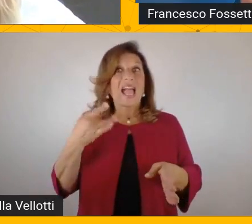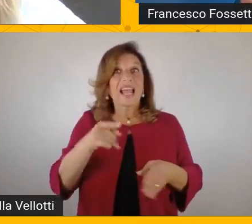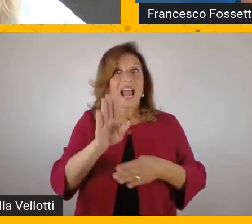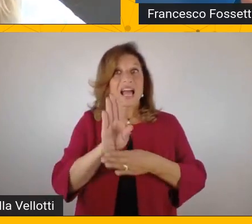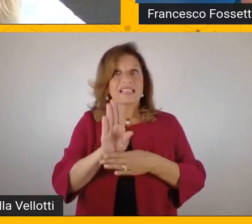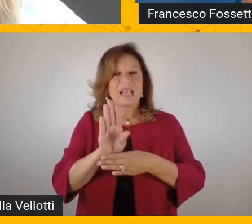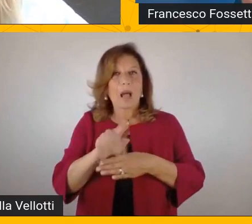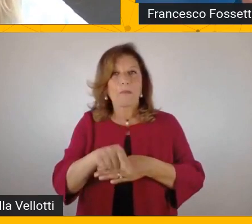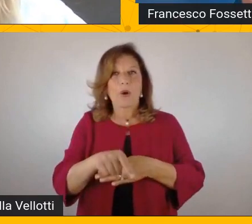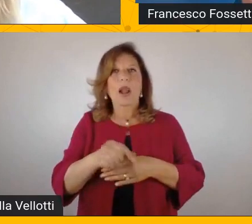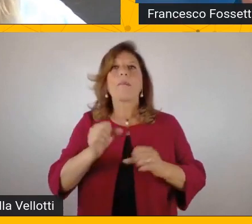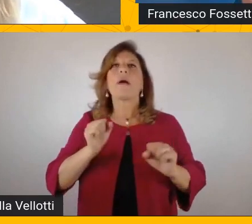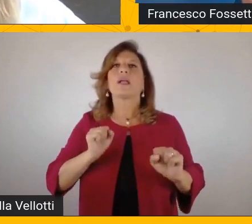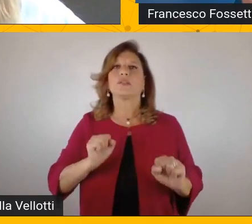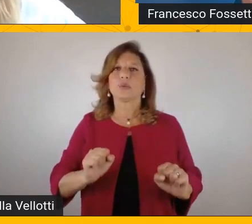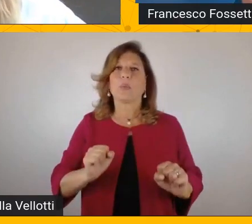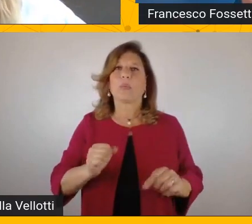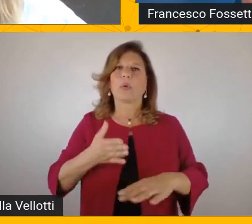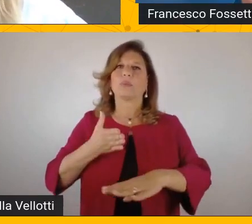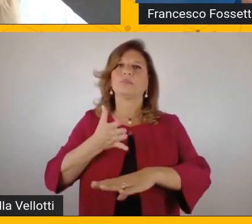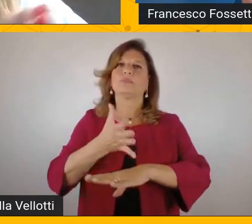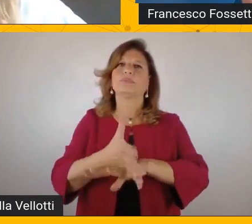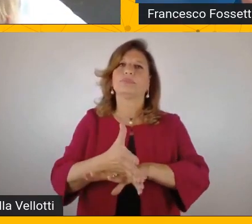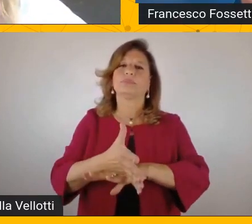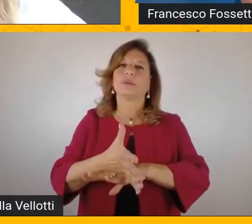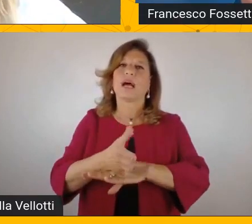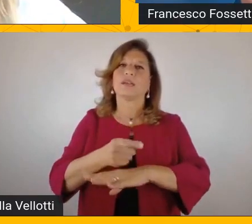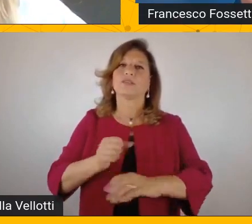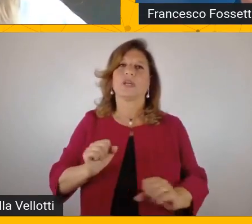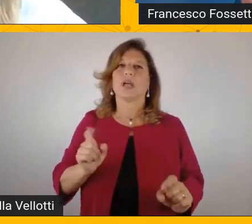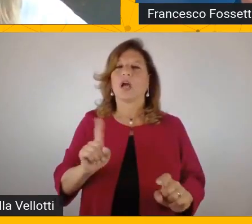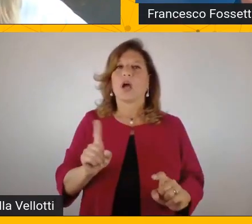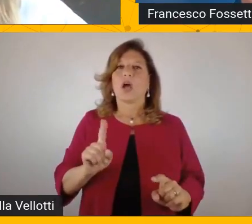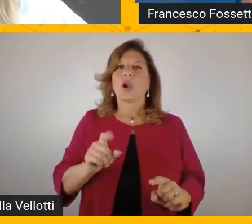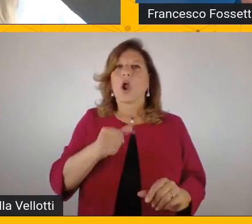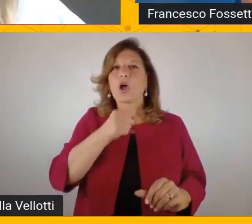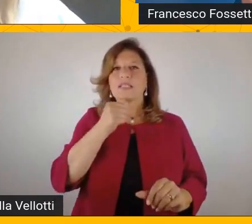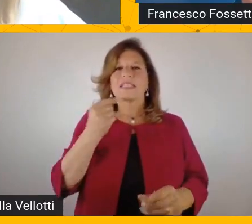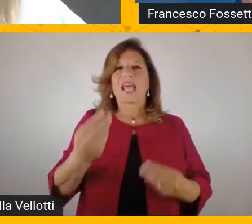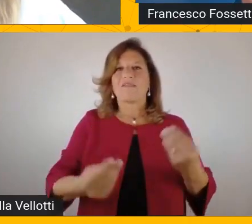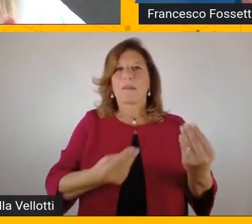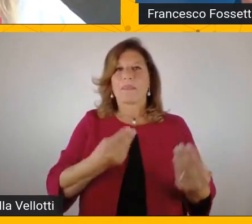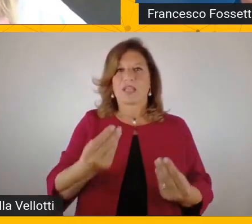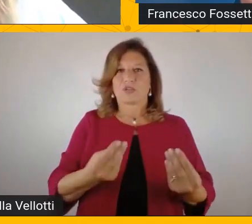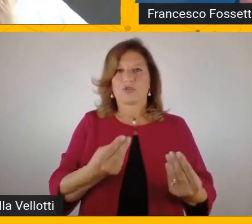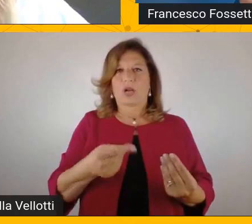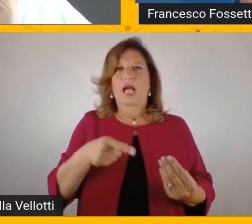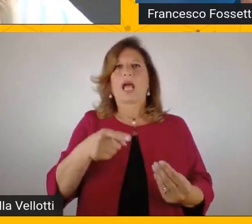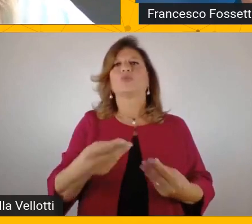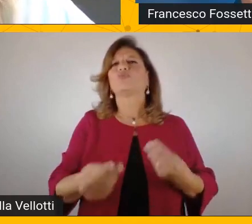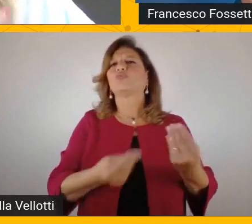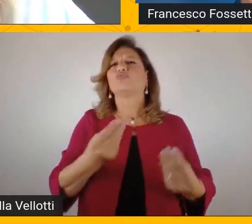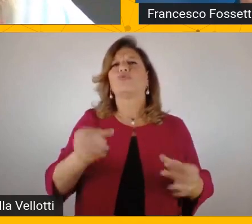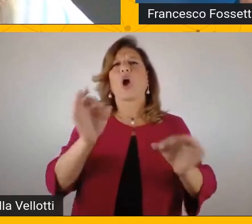questo abbonamento tu riesci ad accedere cioè non ti serve per